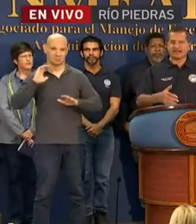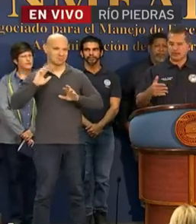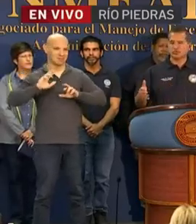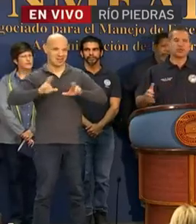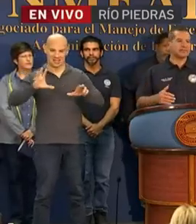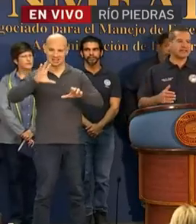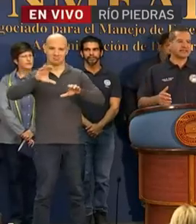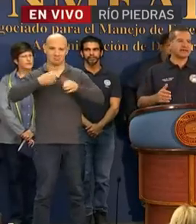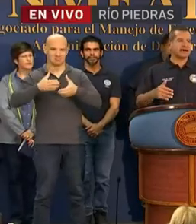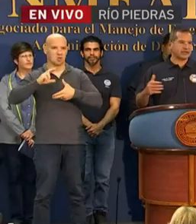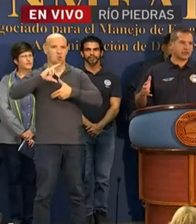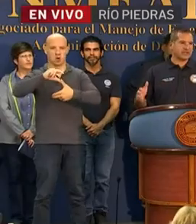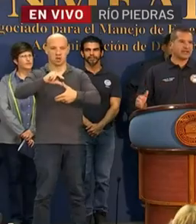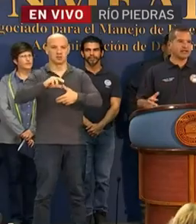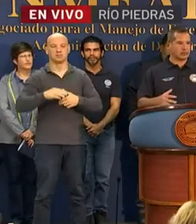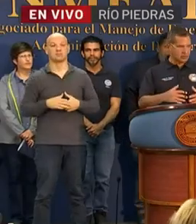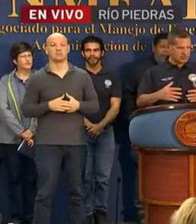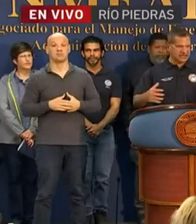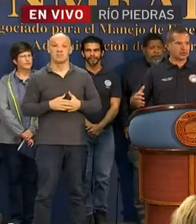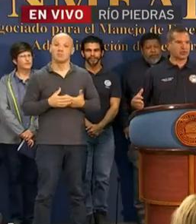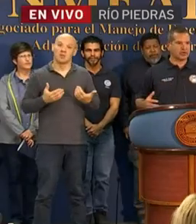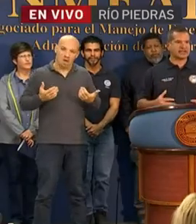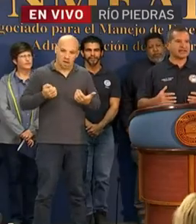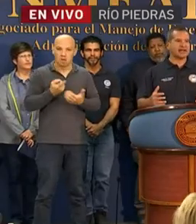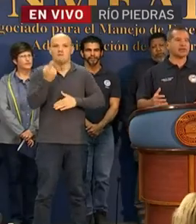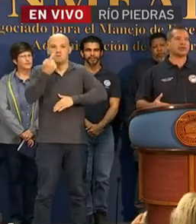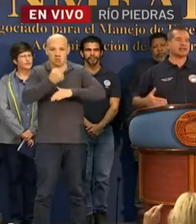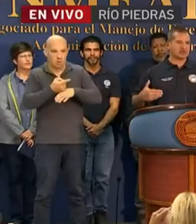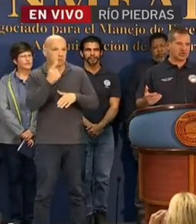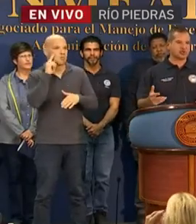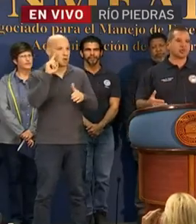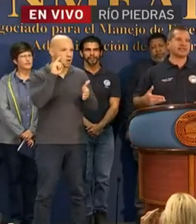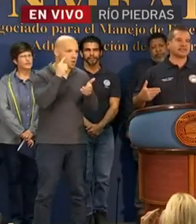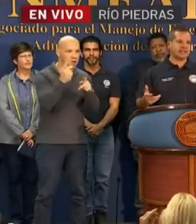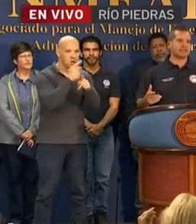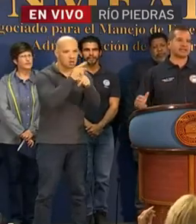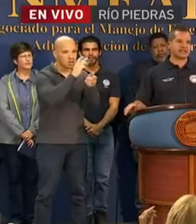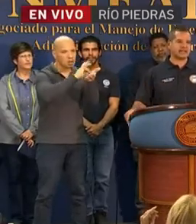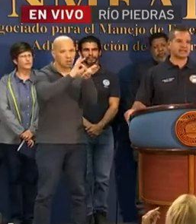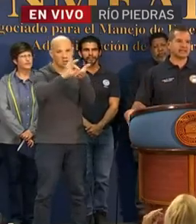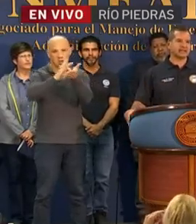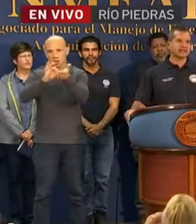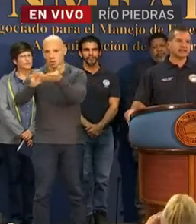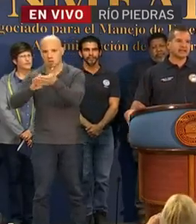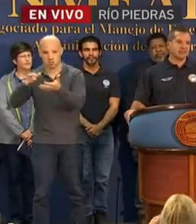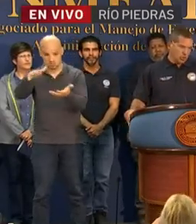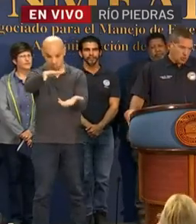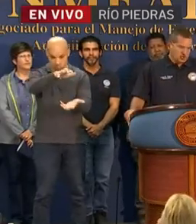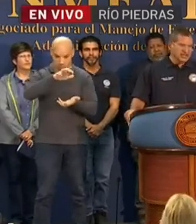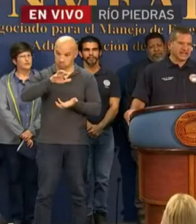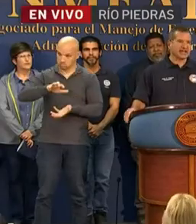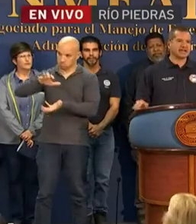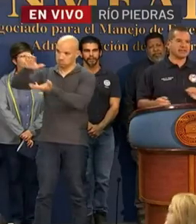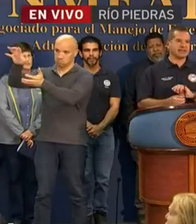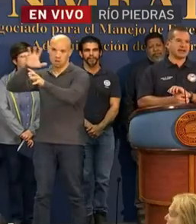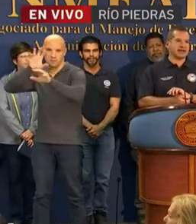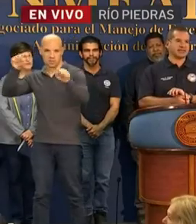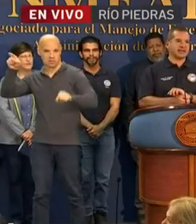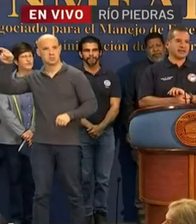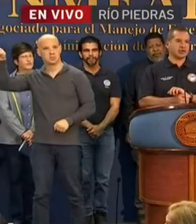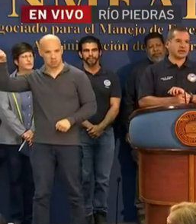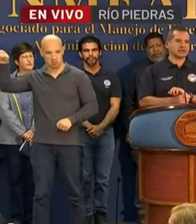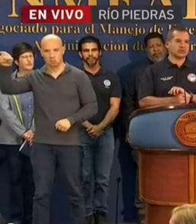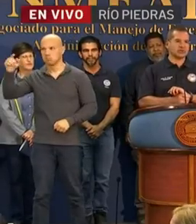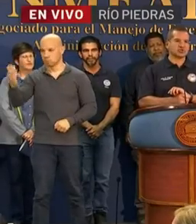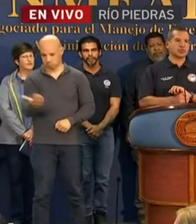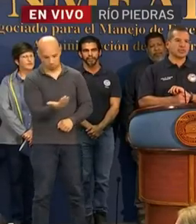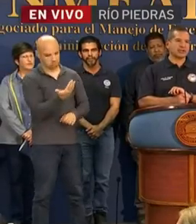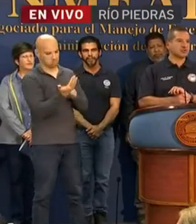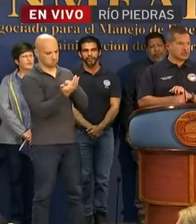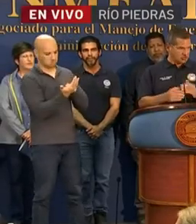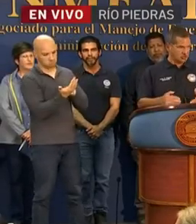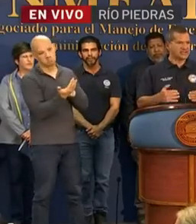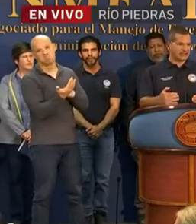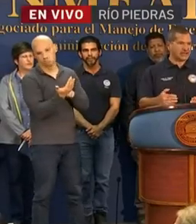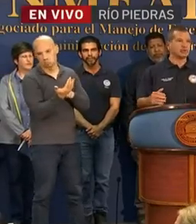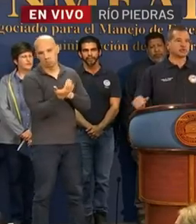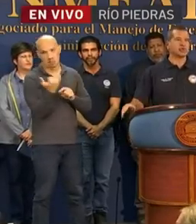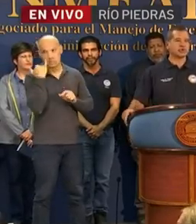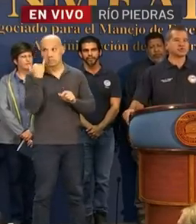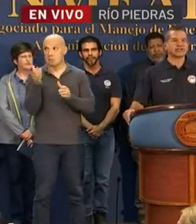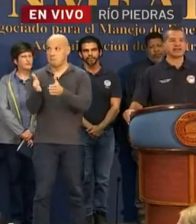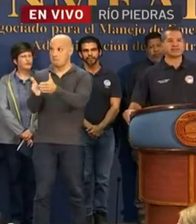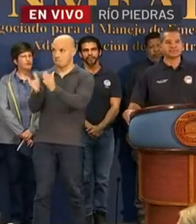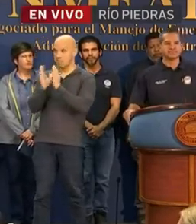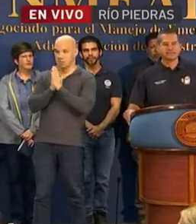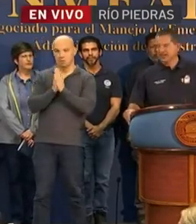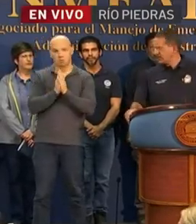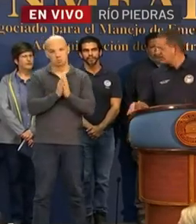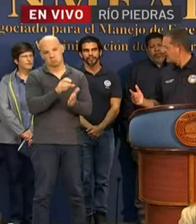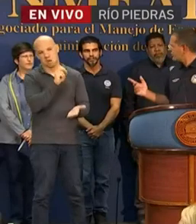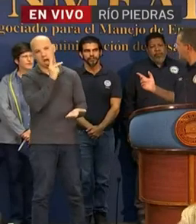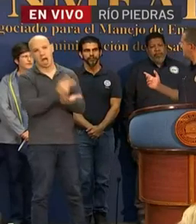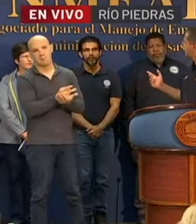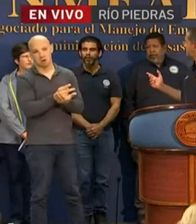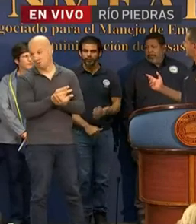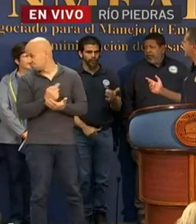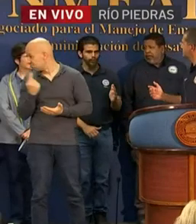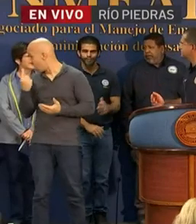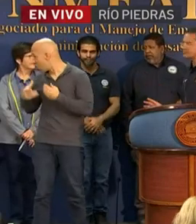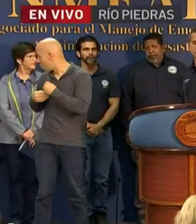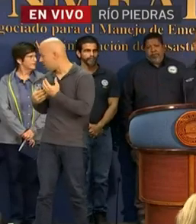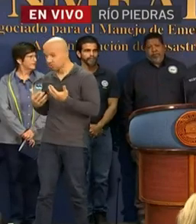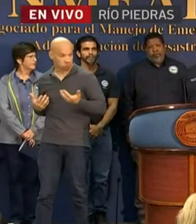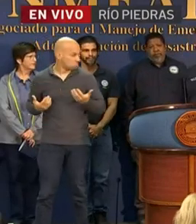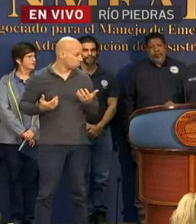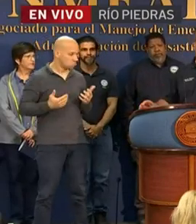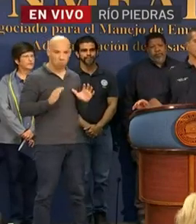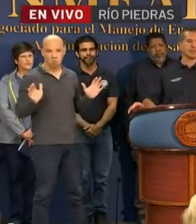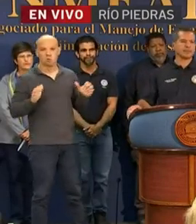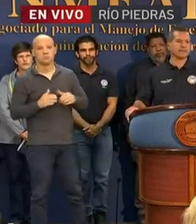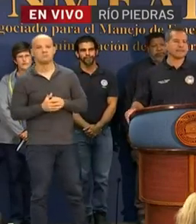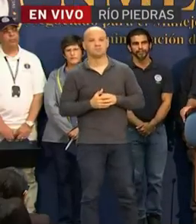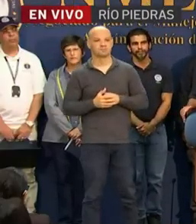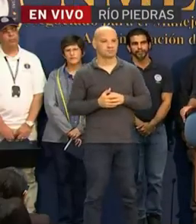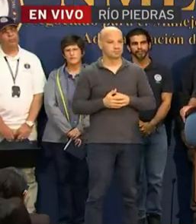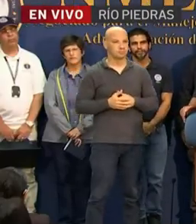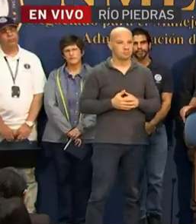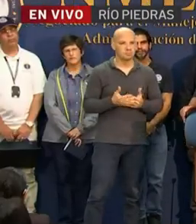CUÁNDO HAY 1 ESTIMADO DE DAÑOS